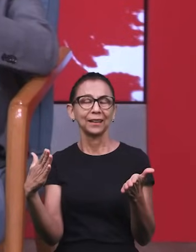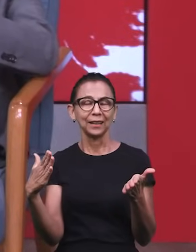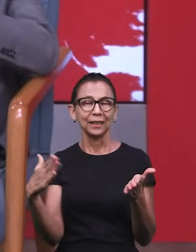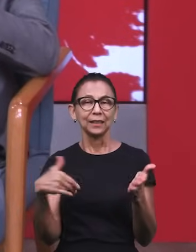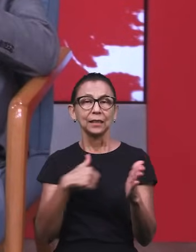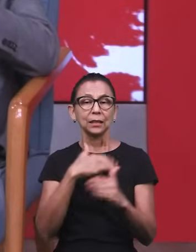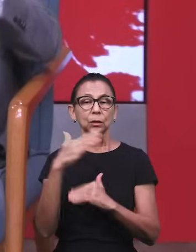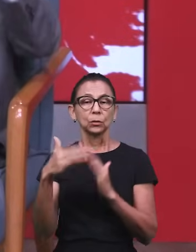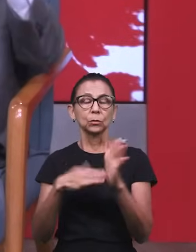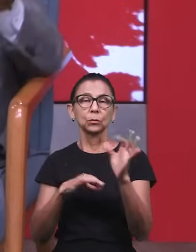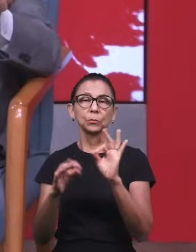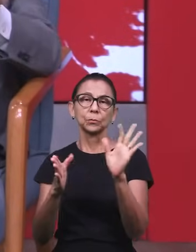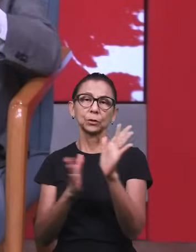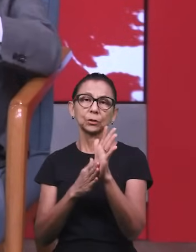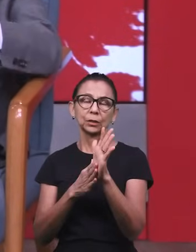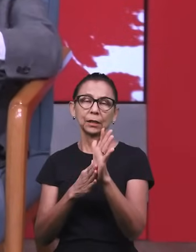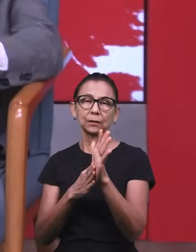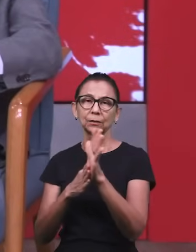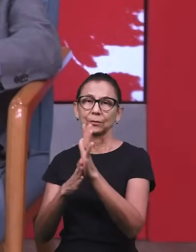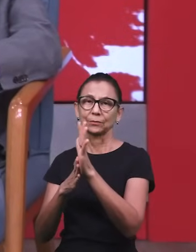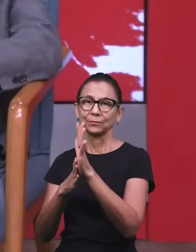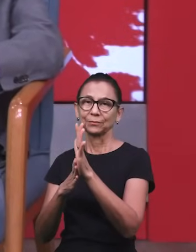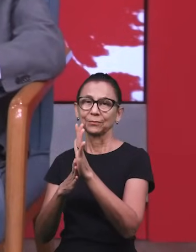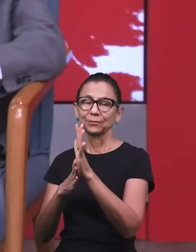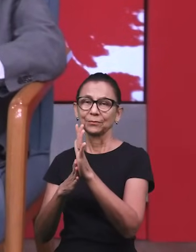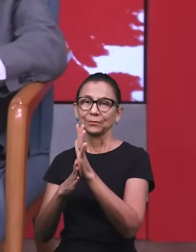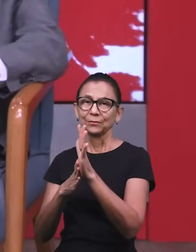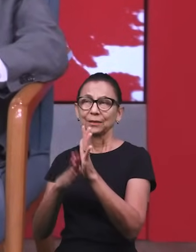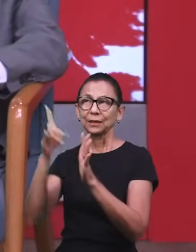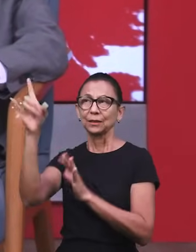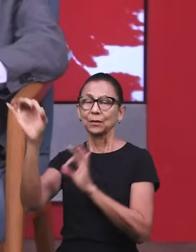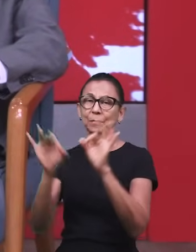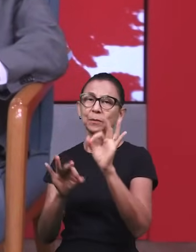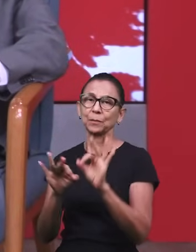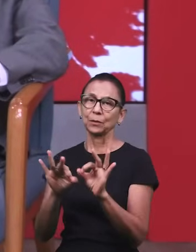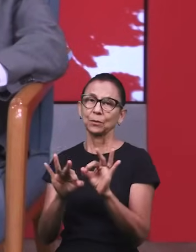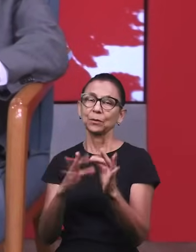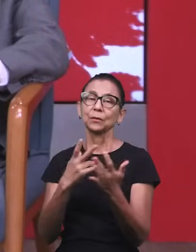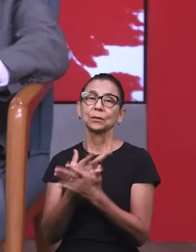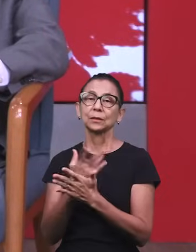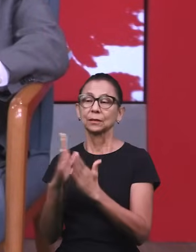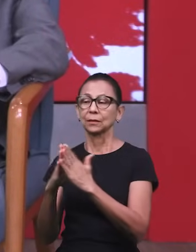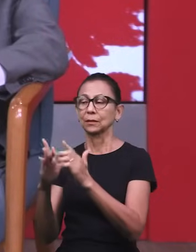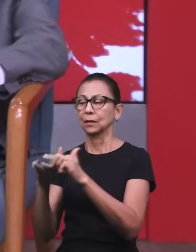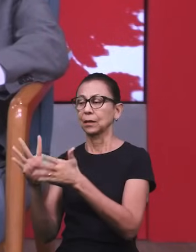obra de Deus de todo o projeto de Deus que é a igreja no seu arrebatamento quando o espírito